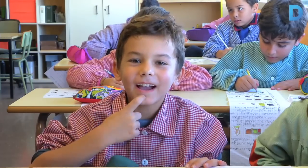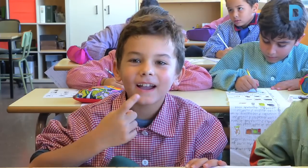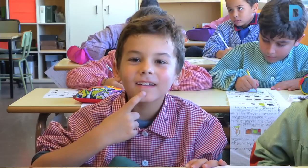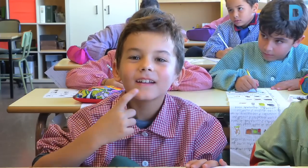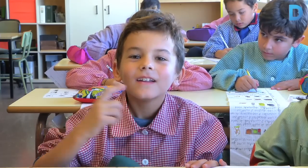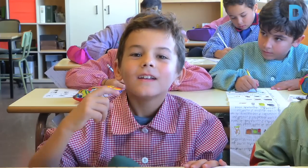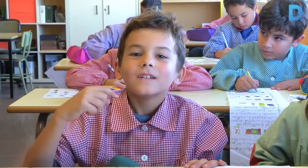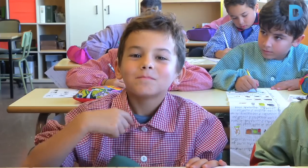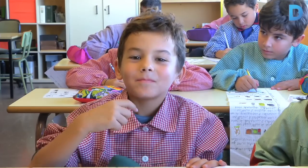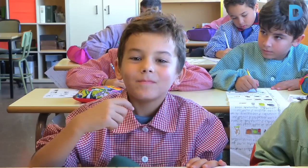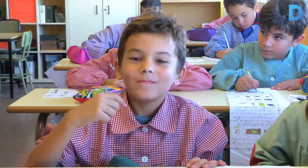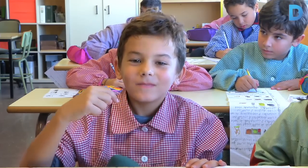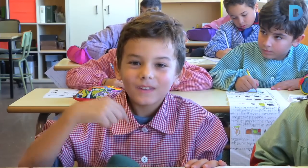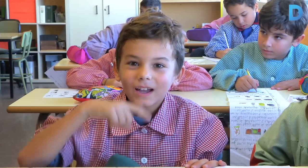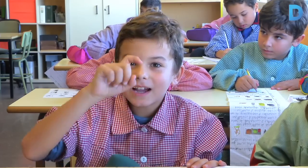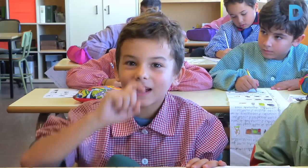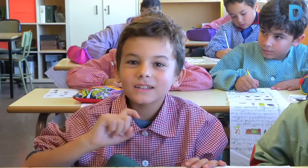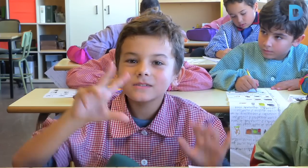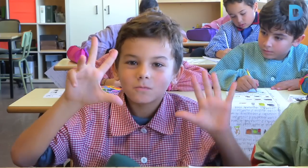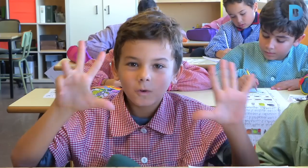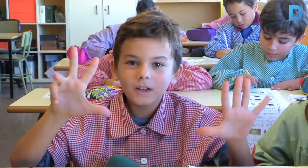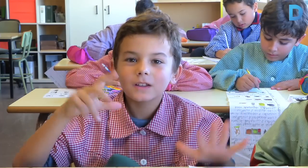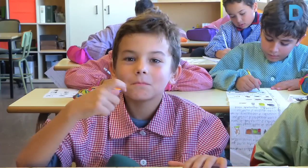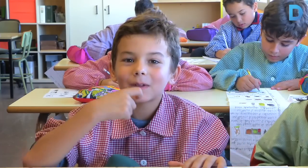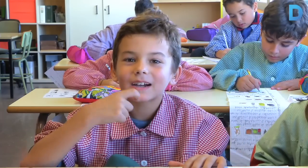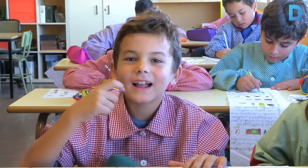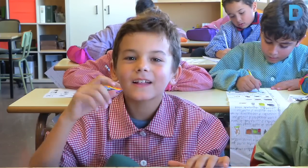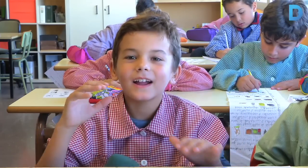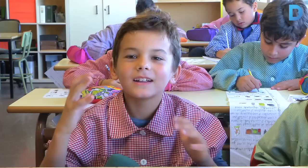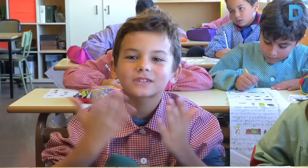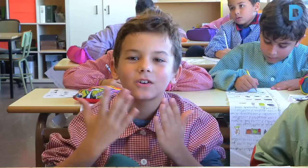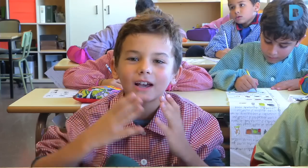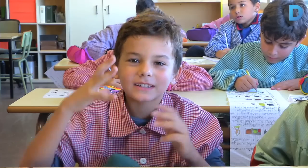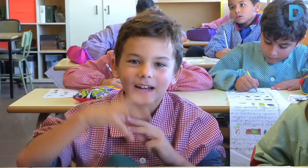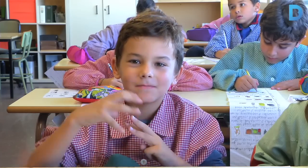Me llamo Adrián, años ocho, me gusta escuela Tres Pins.